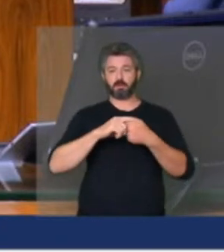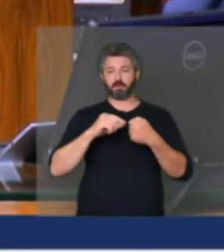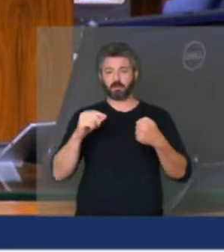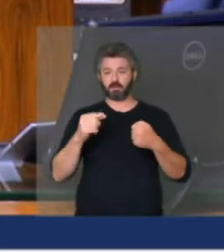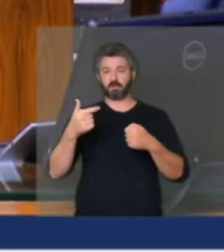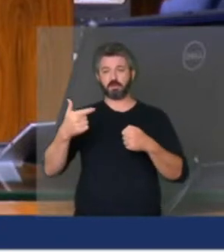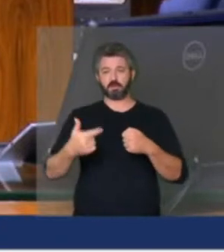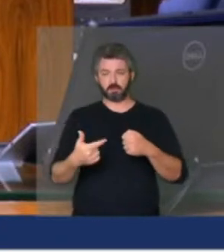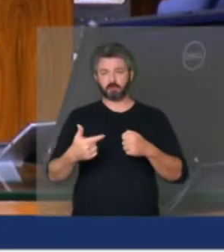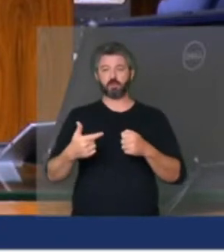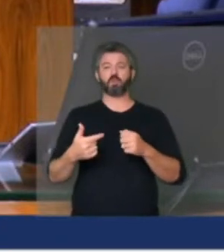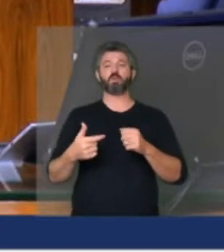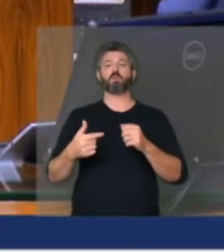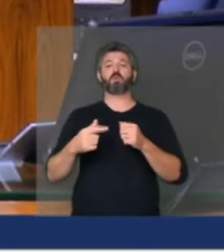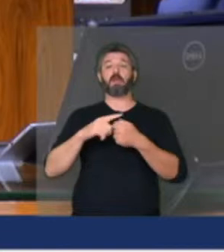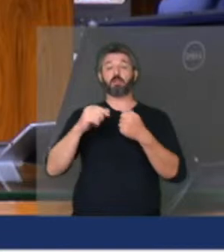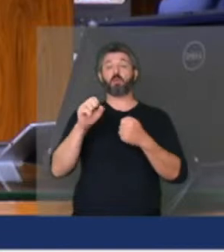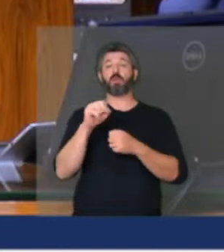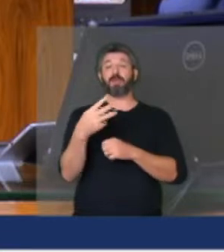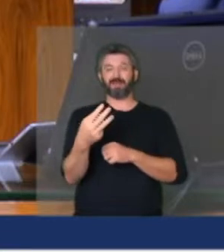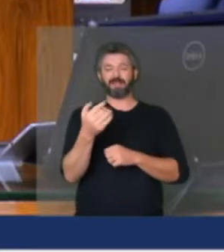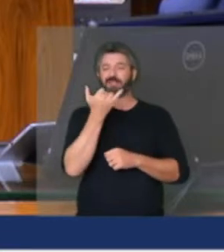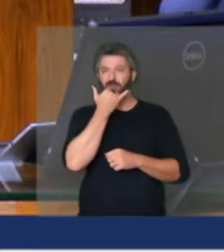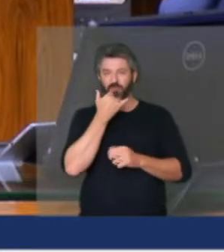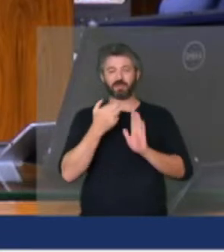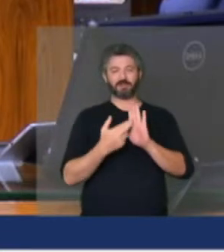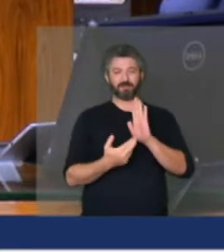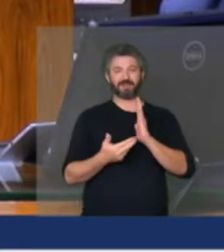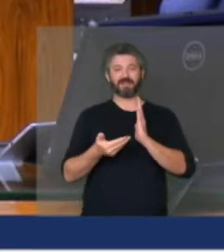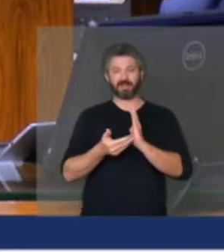PARÁGRAFO ÚNICO, ARTIGO SEGUNDO, DO ARTIGO 83 DO REGIMENTO INTERNO, A RETIRADA